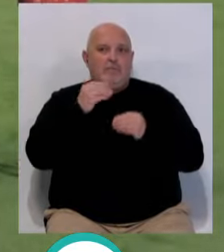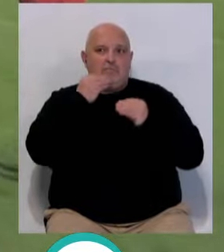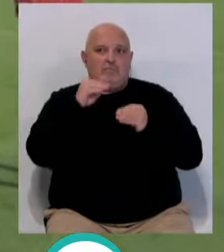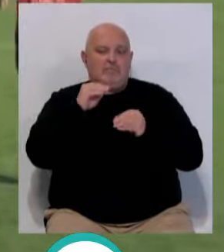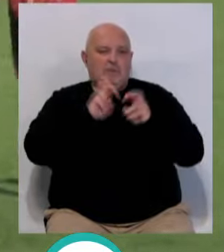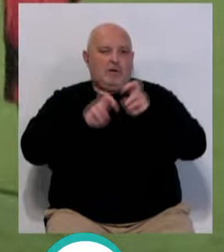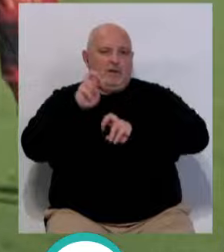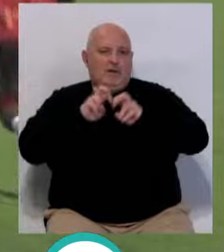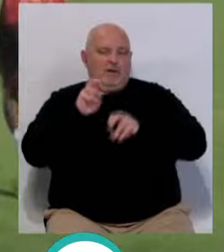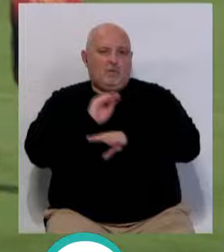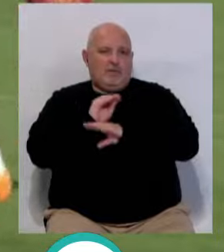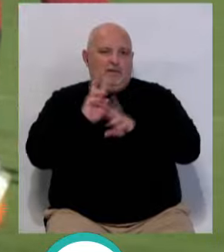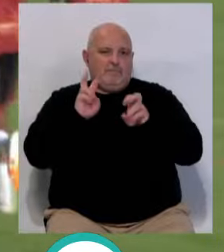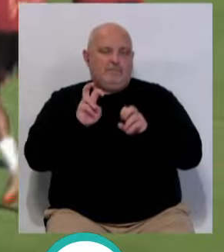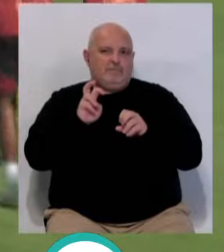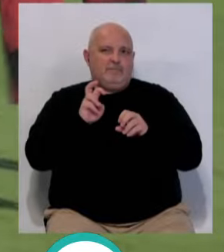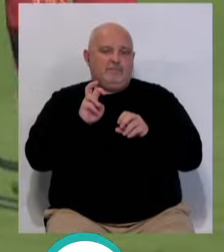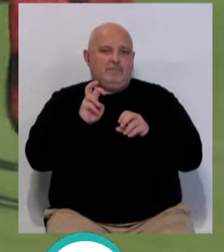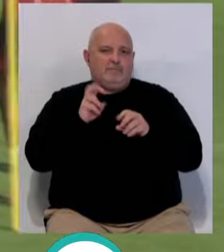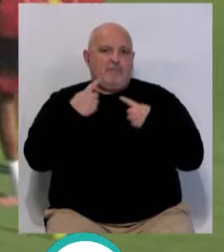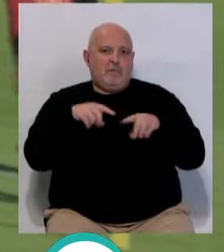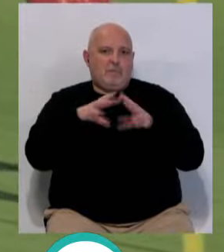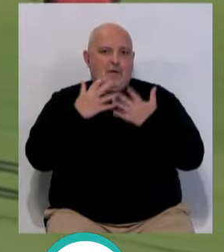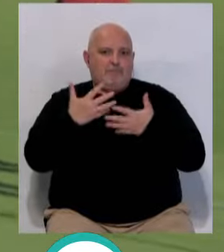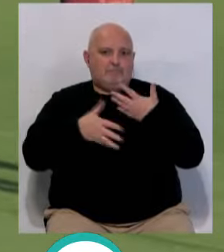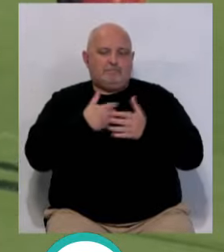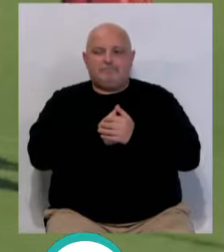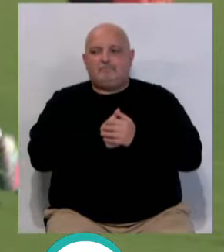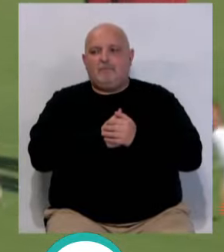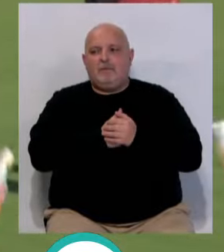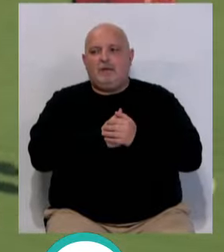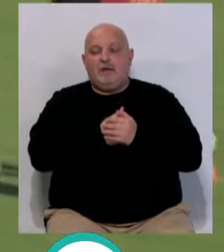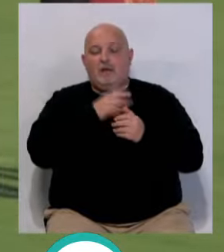tener un poco de cuidado a la hora de de una pérdida de un balón hablamos a continuación de